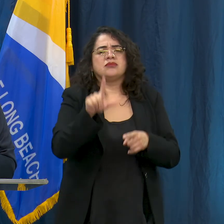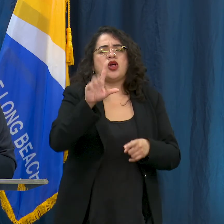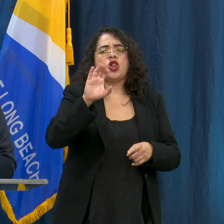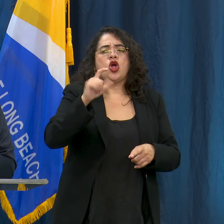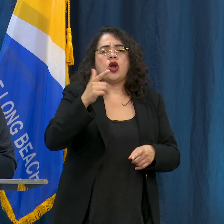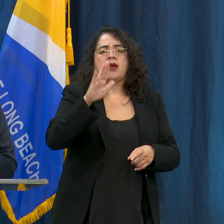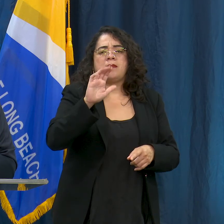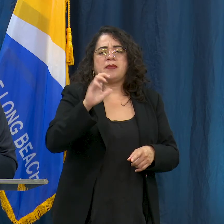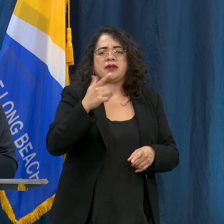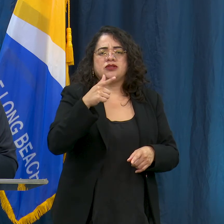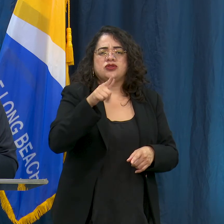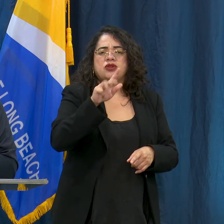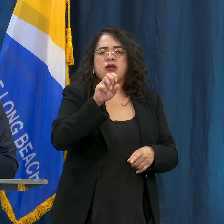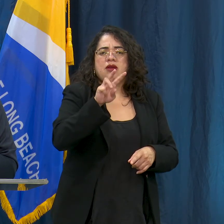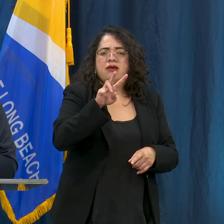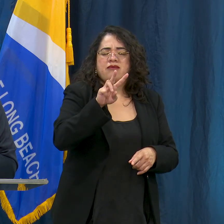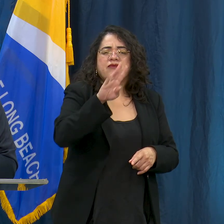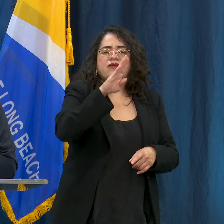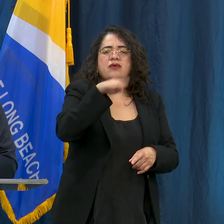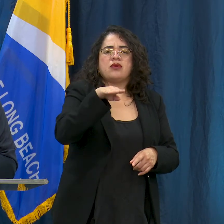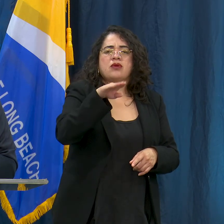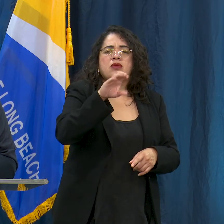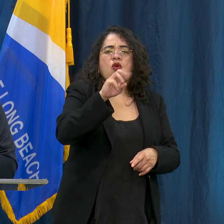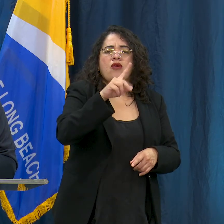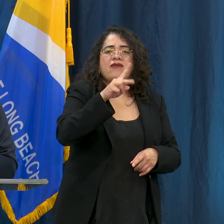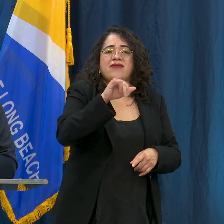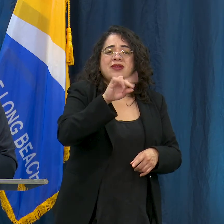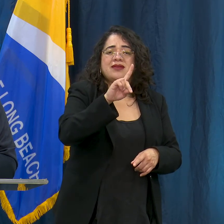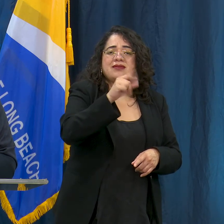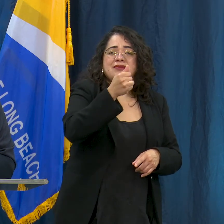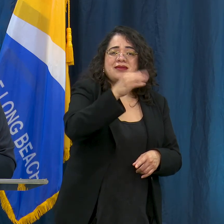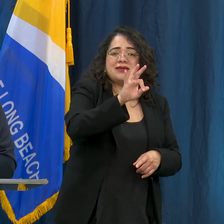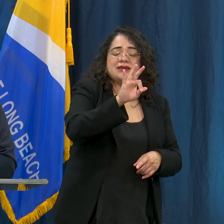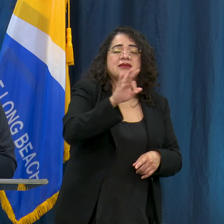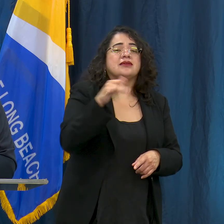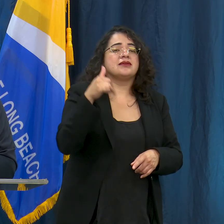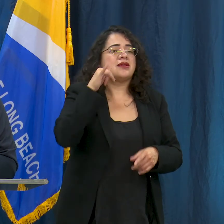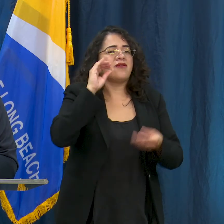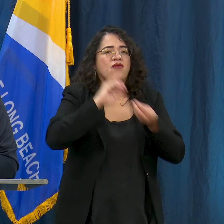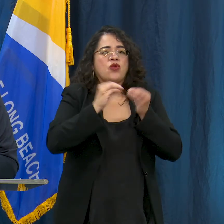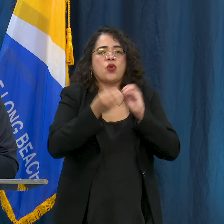puede seguir e Amano nuestra Alinea informit eva del coruña risque numero